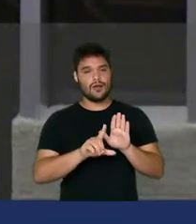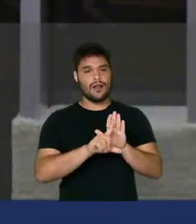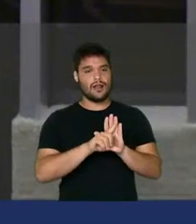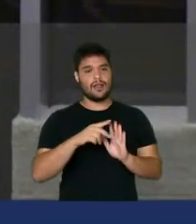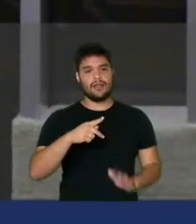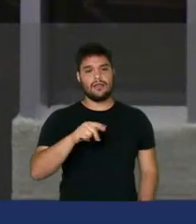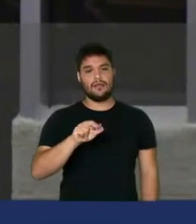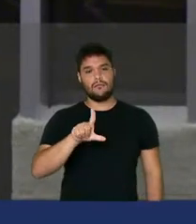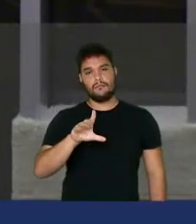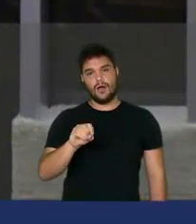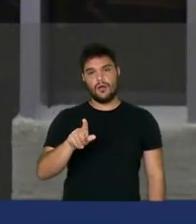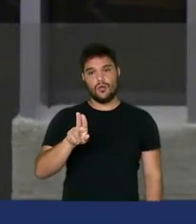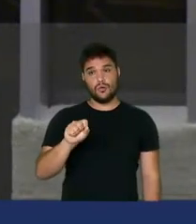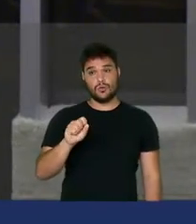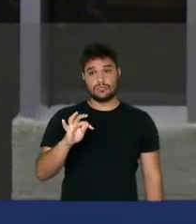LÁ NO INÍCIO E AGORA A LEI PAULO GUSTAVO, ALÉM DA LEI